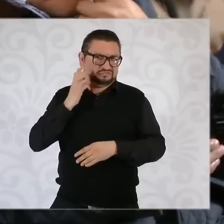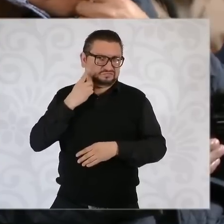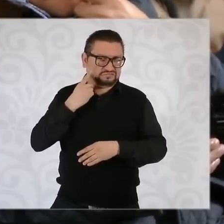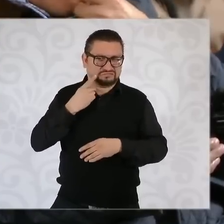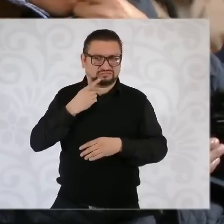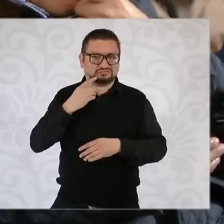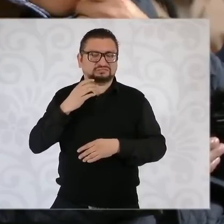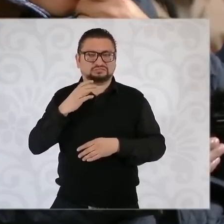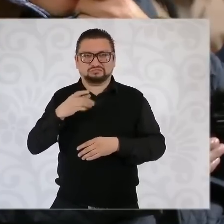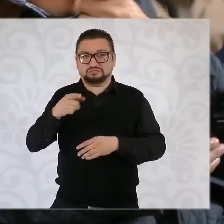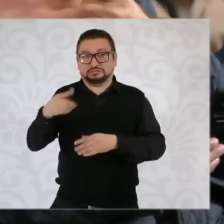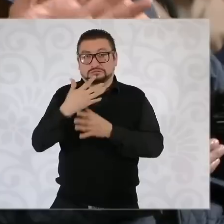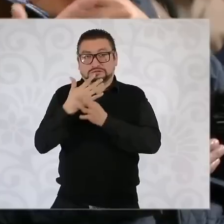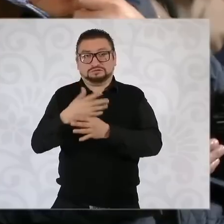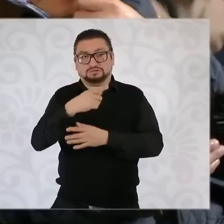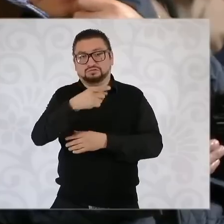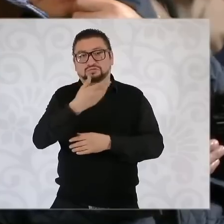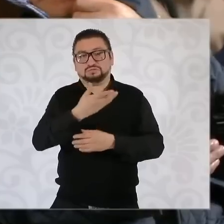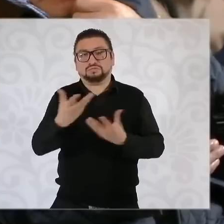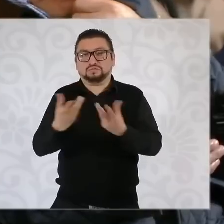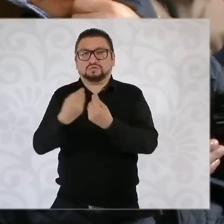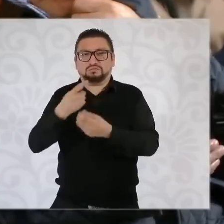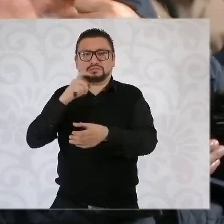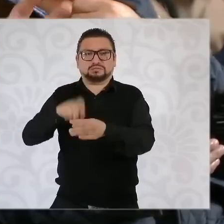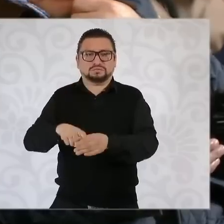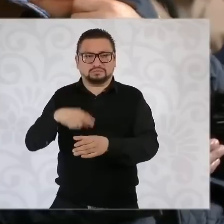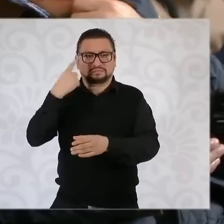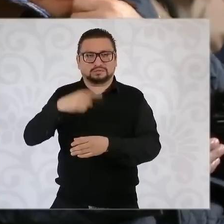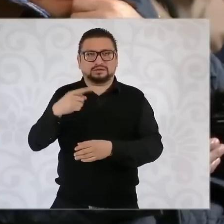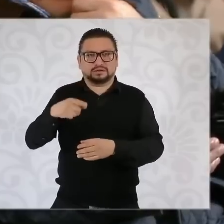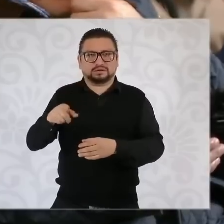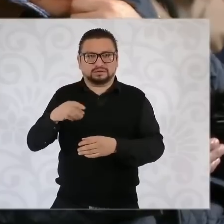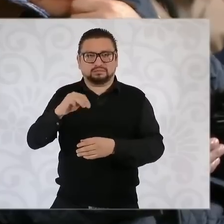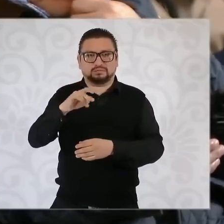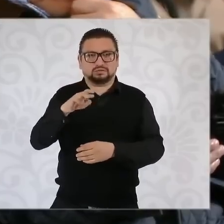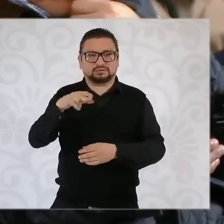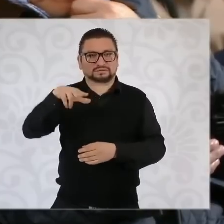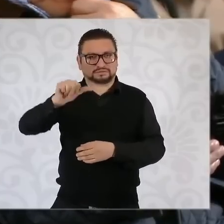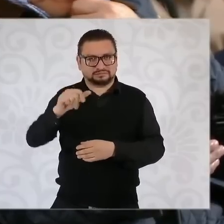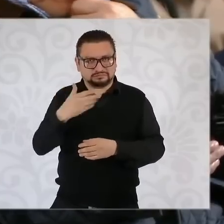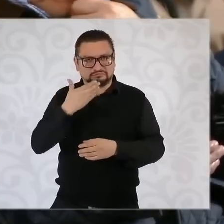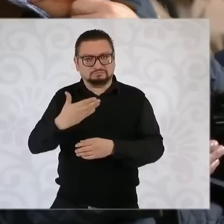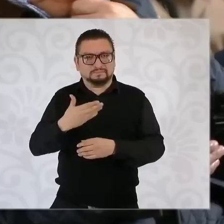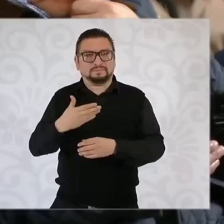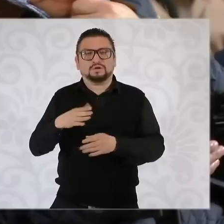llamó personalmente para que formara parte de las filas de morena cómo vamos o cómo se va a